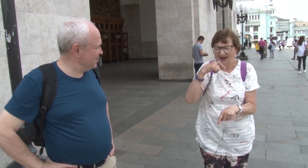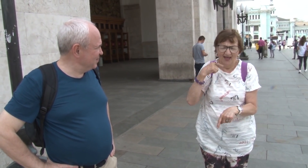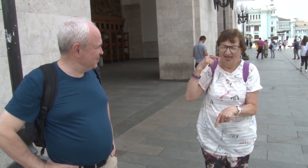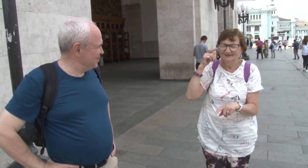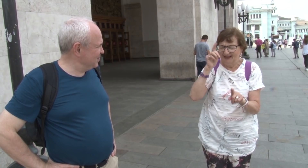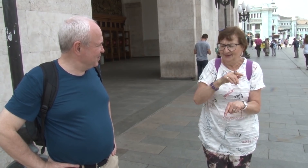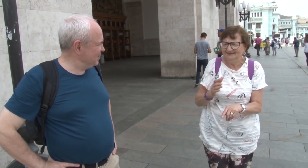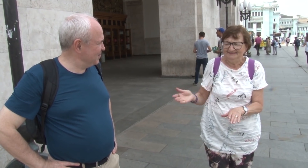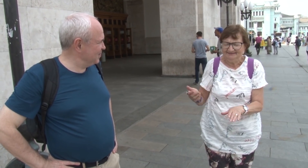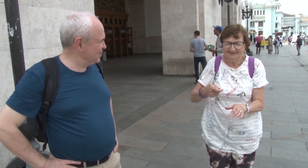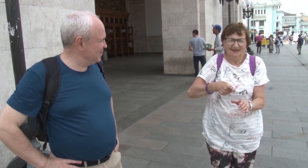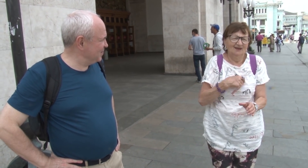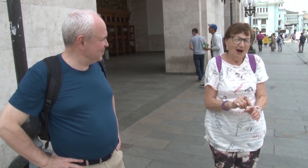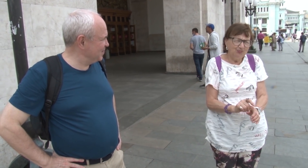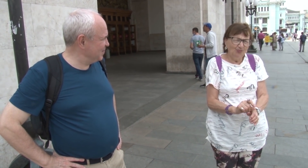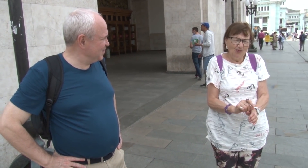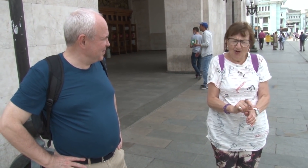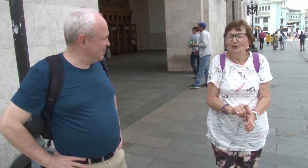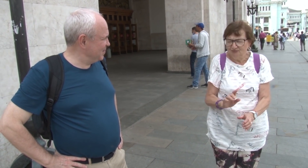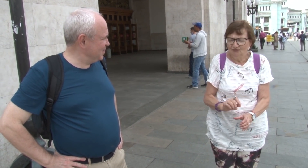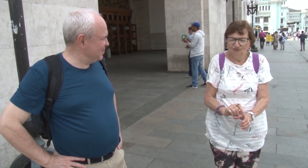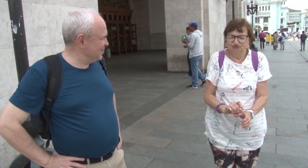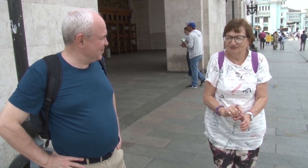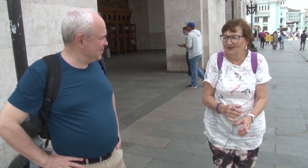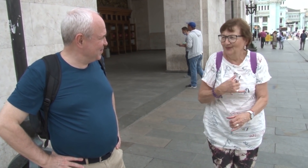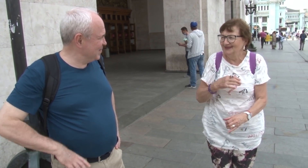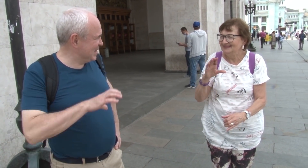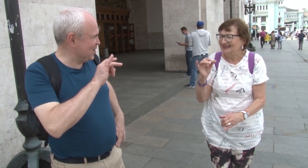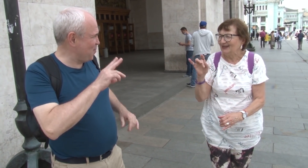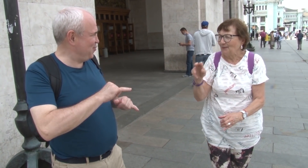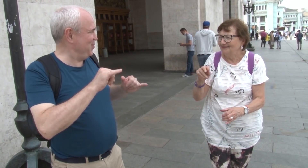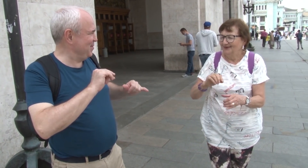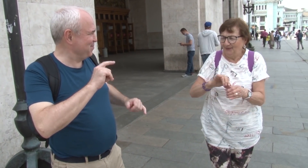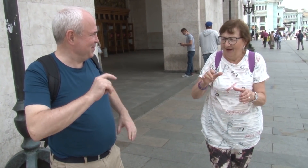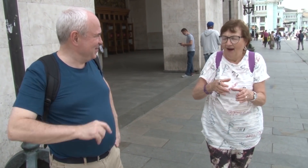Она знала, что я глухая. «Пожалуйста, мне сиропчика побольше», – просила я. Она – ладно! Наливала.